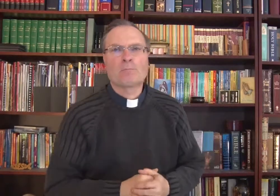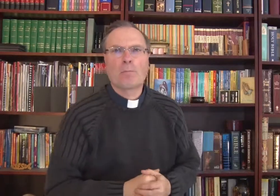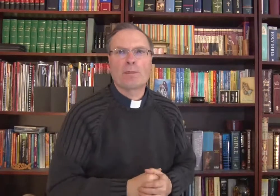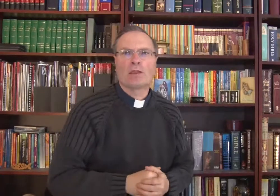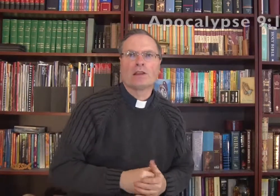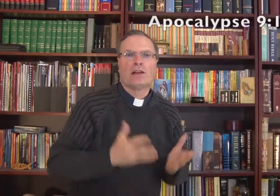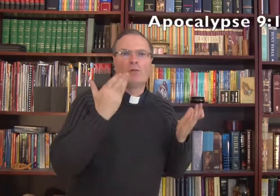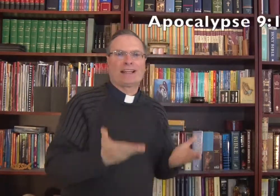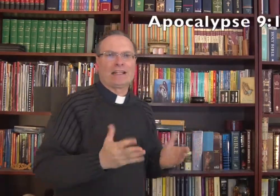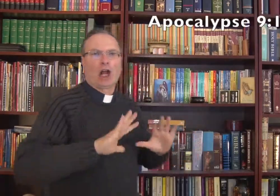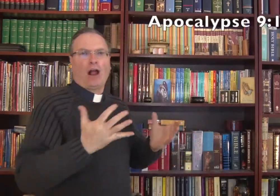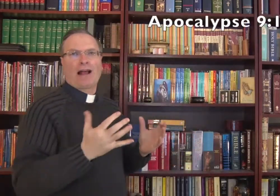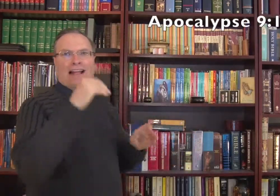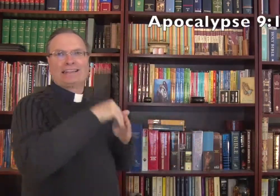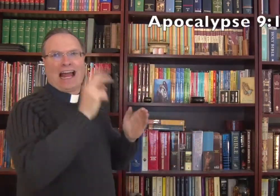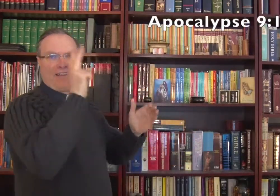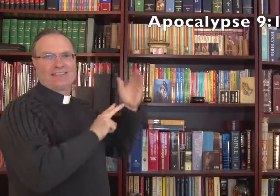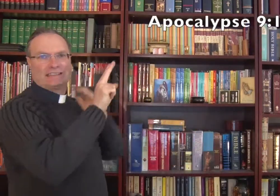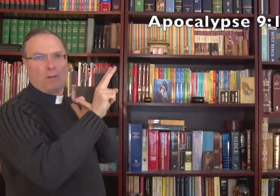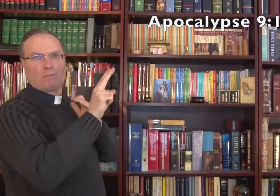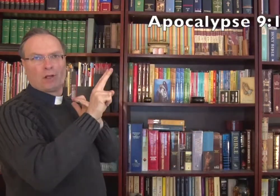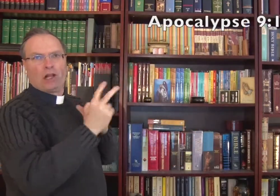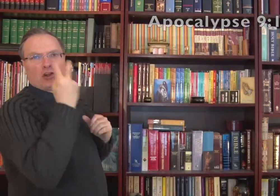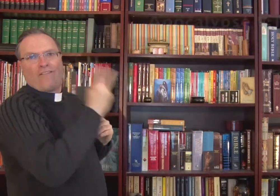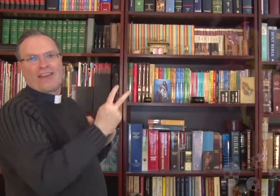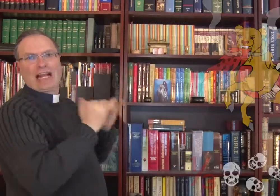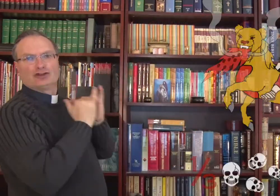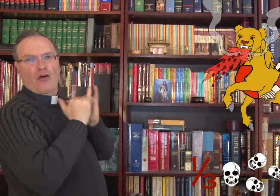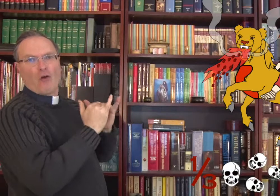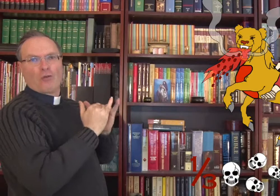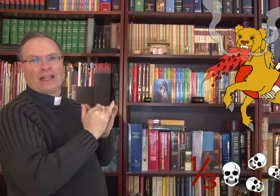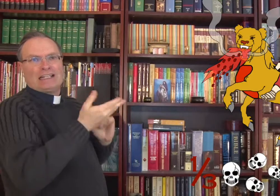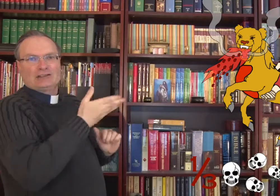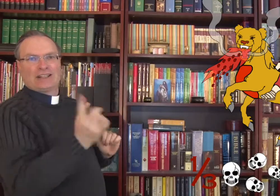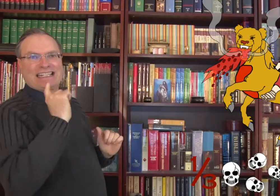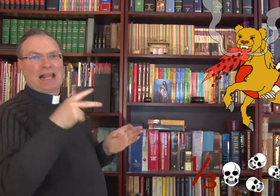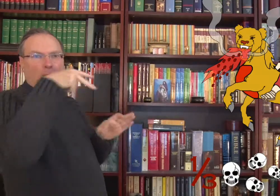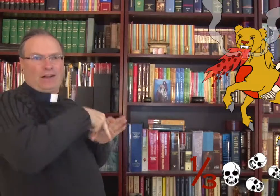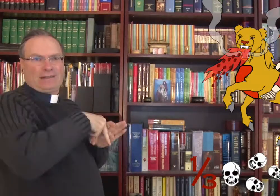«Voici comment, dans la vision, je vis les chevaux et ceux qui les montaient: